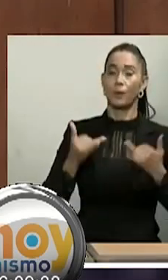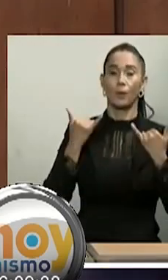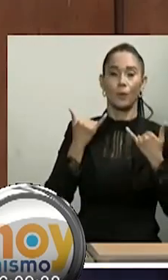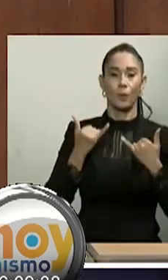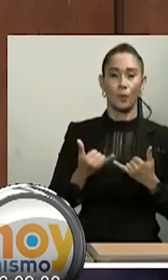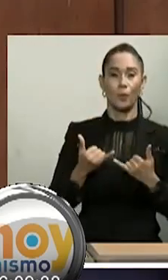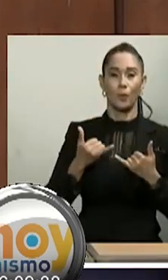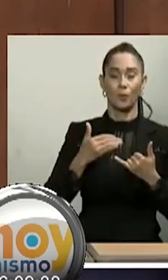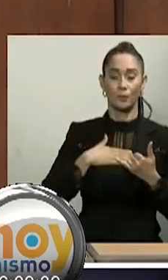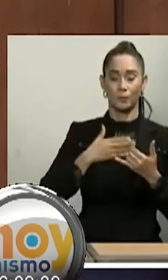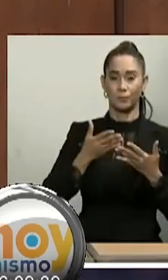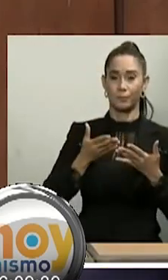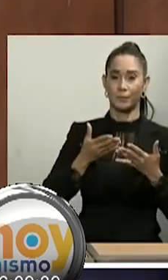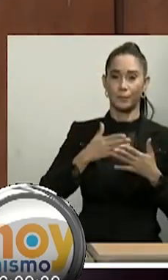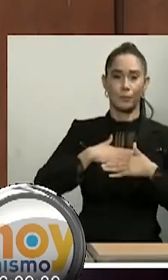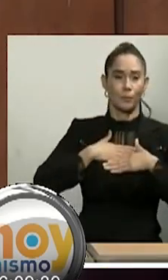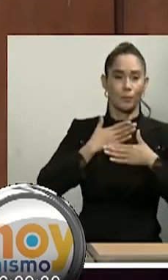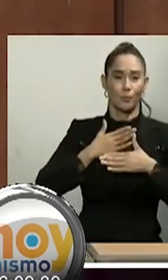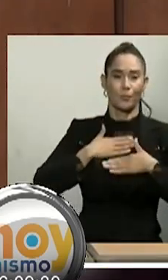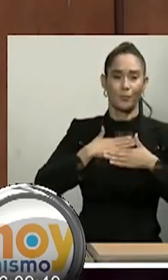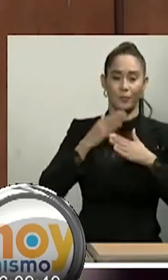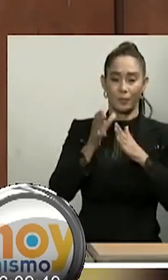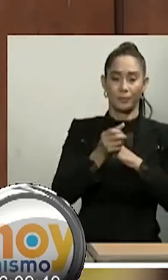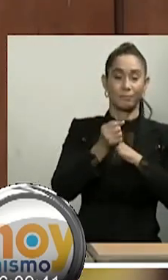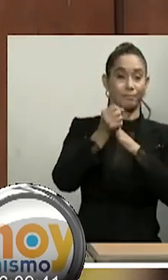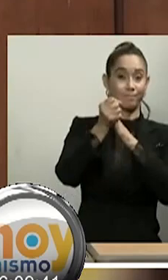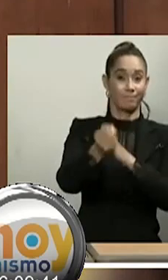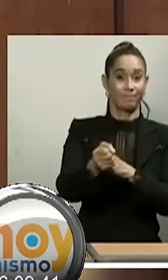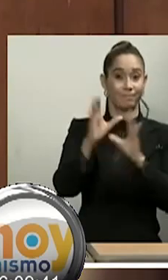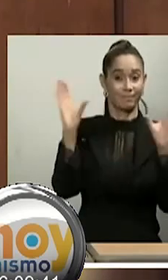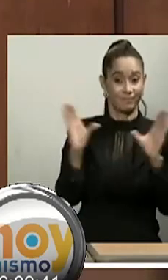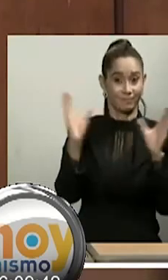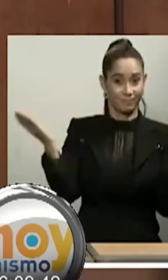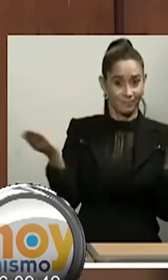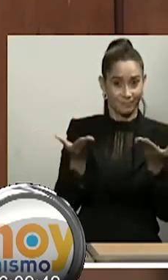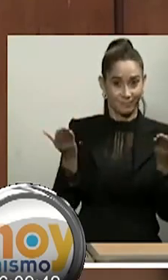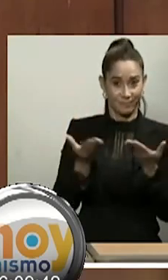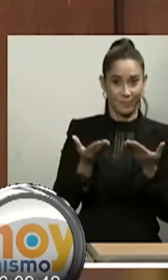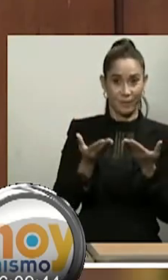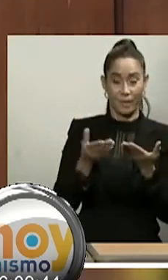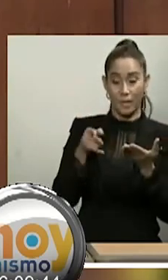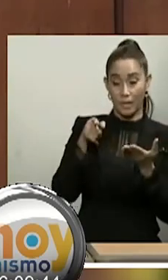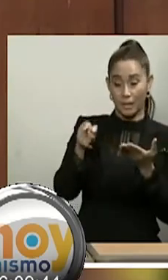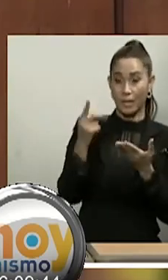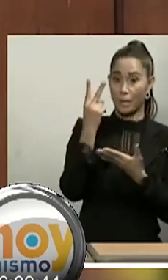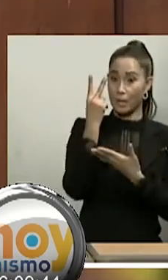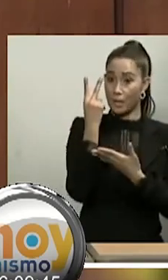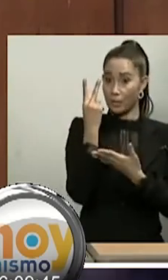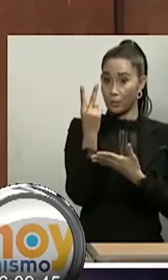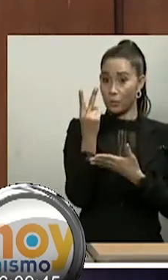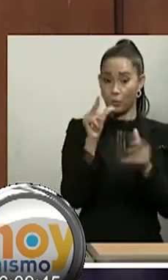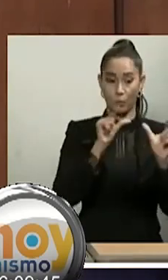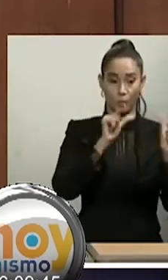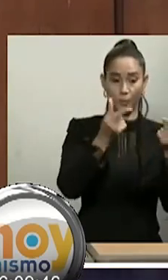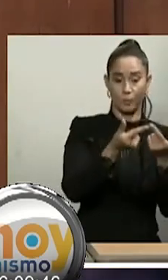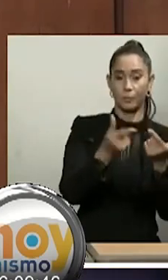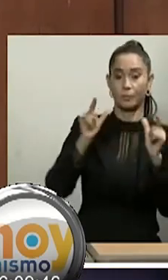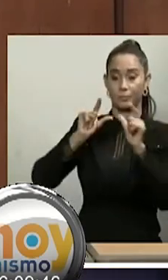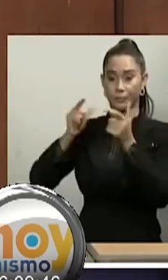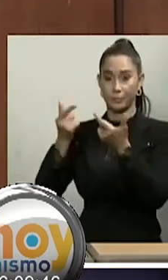pero fue más si debió haberse hecho desde ya haberse anunciado tal vez que se anunciara